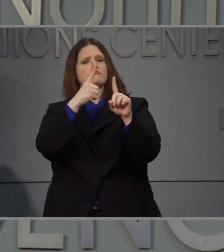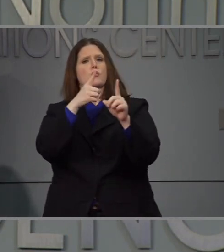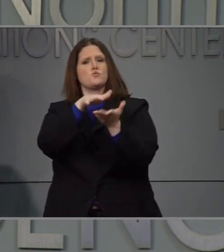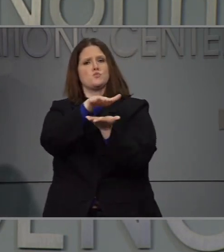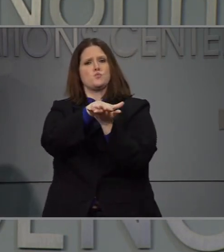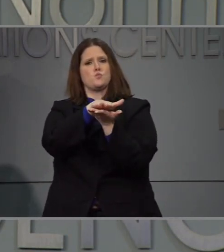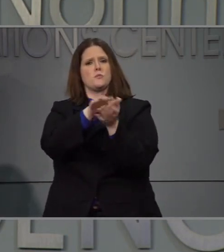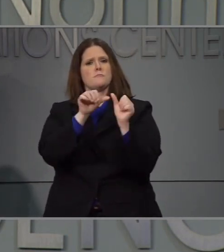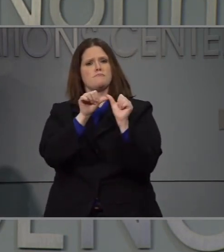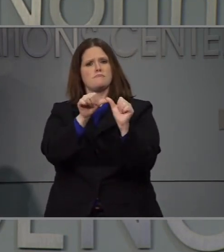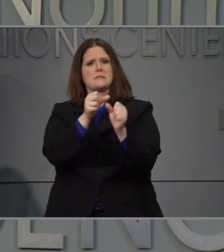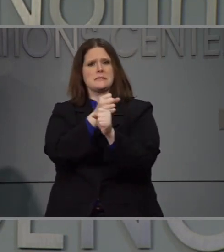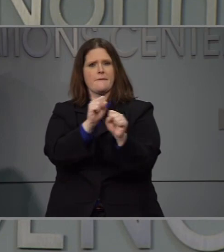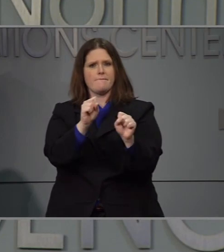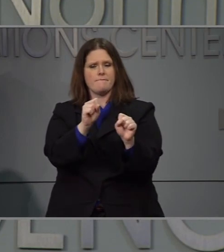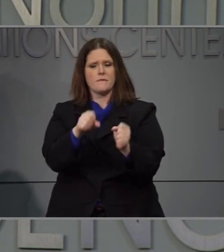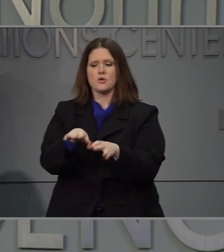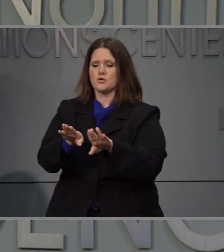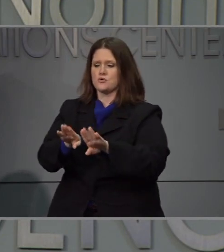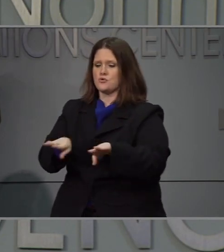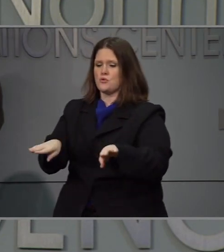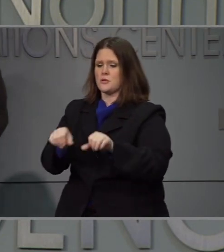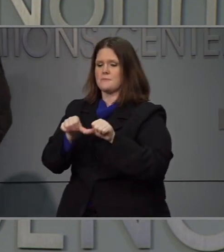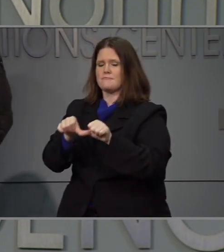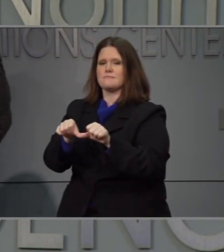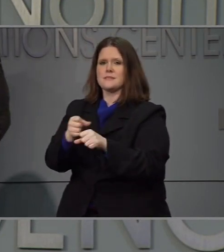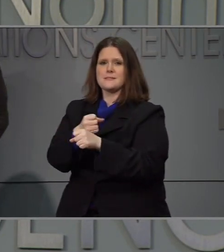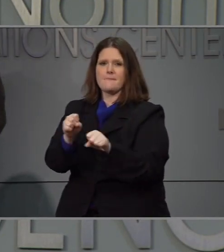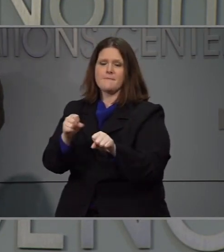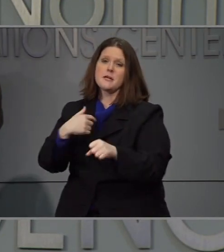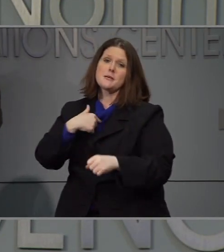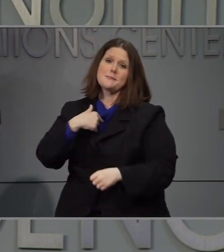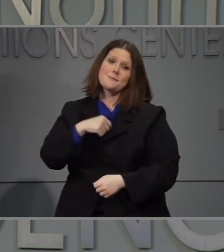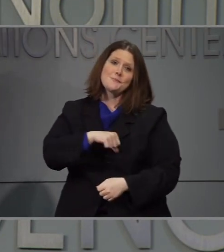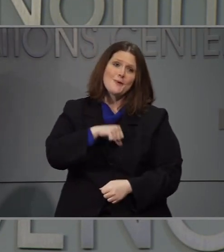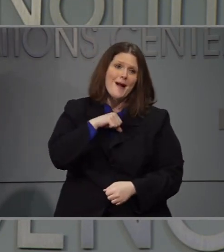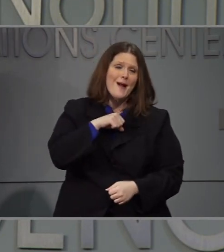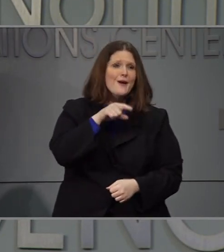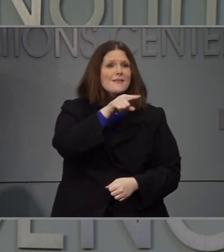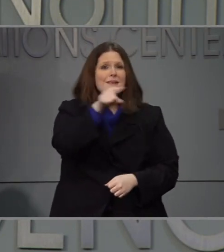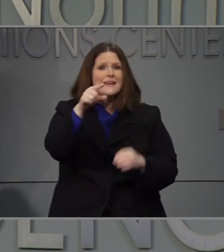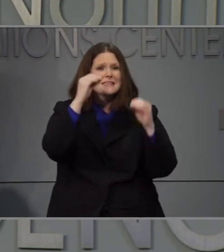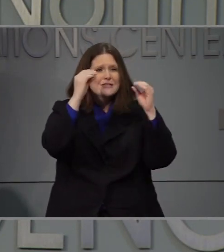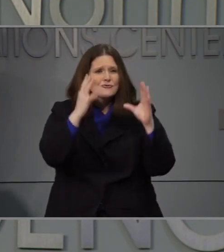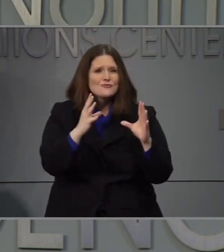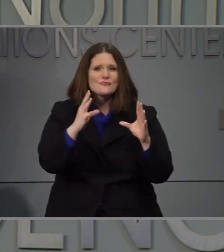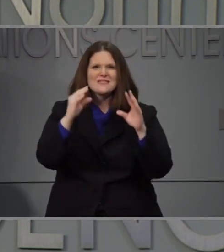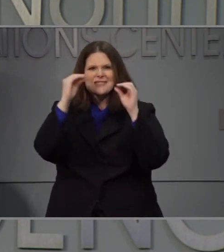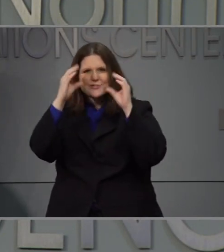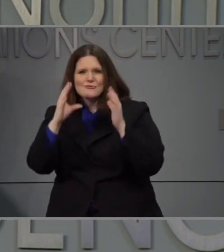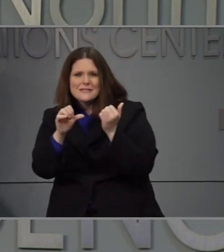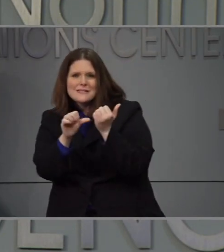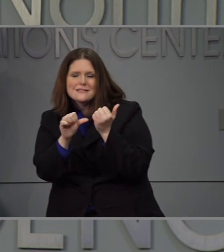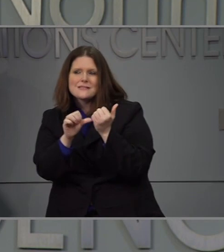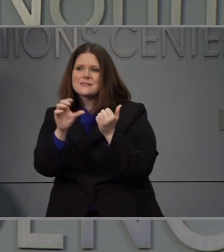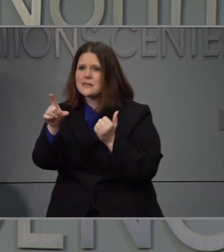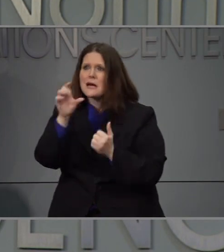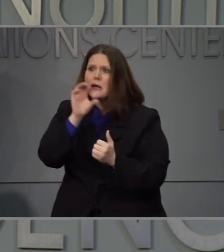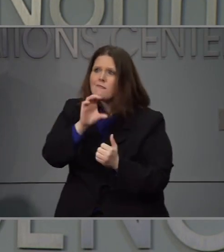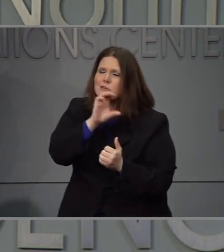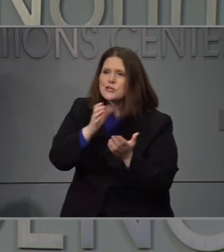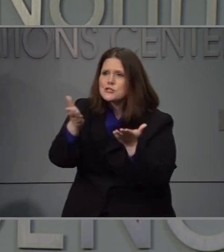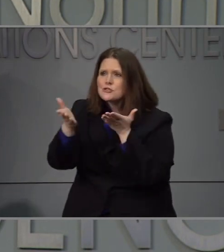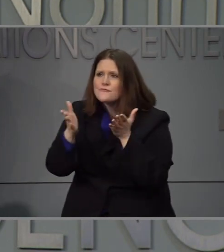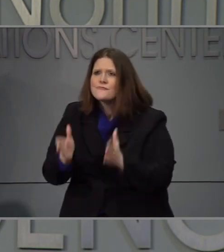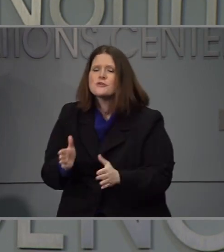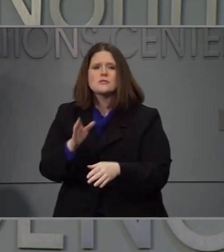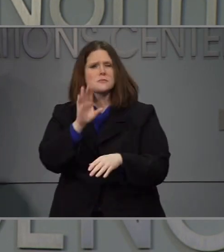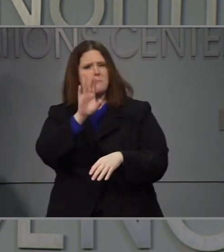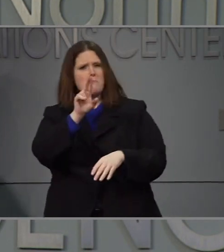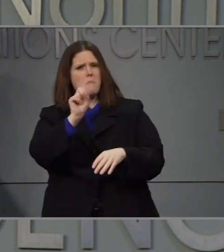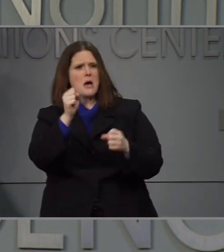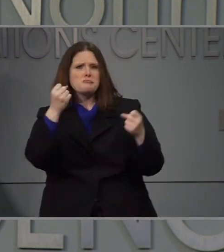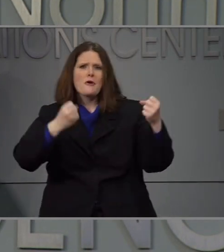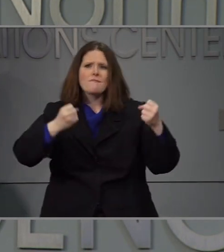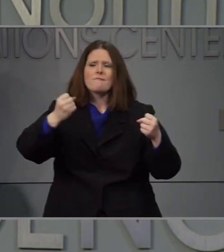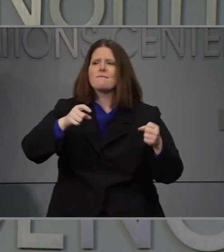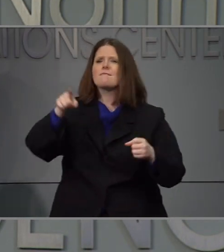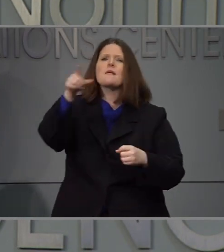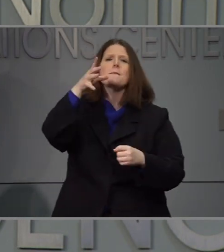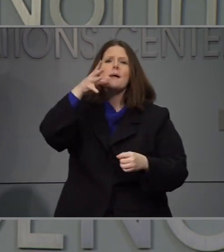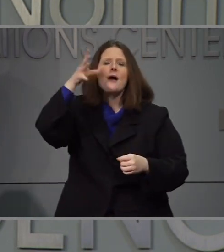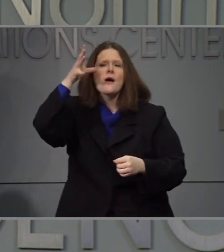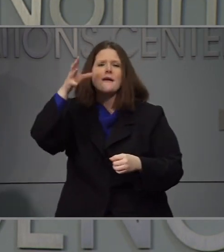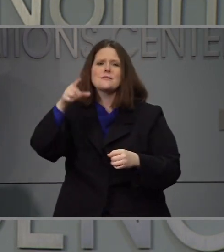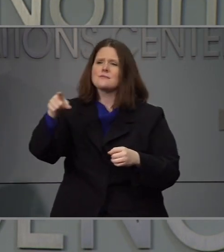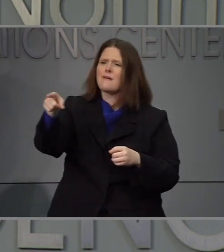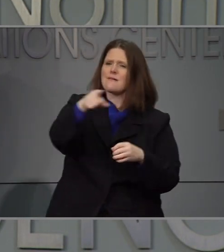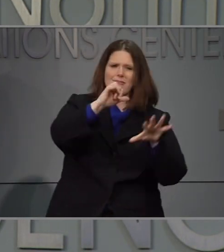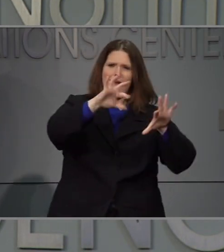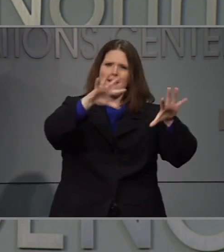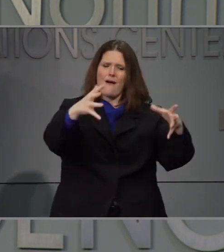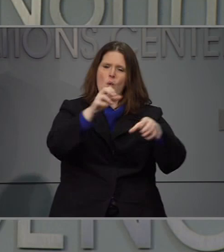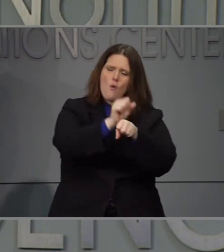Se expuesta, deseamos que las escuelas y los alumnos